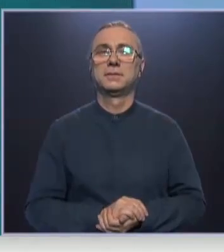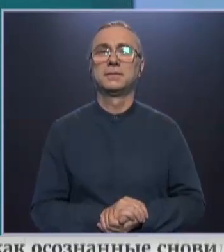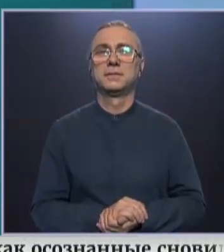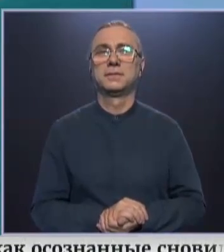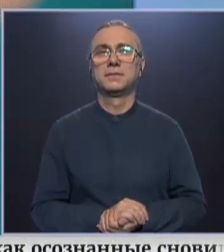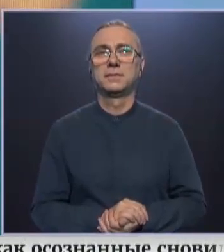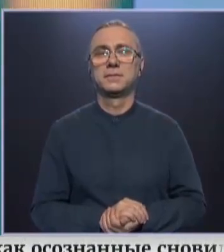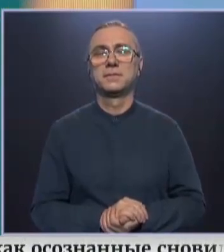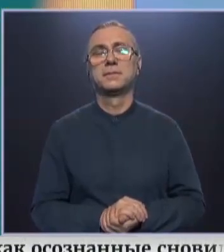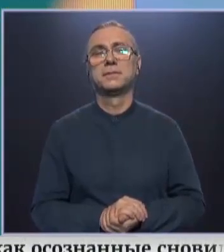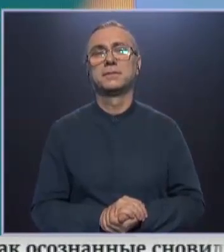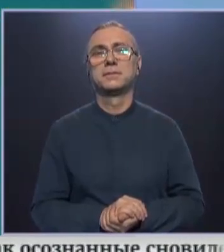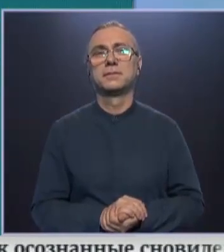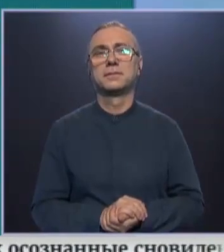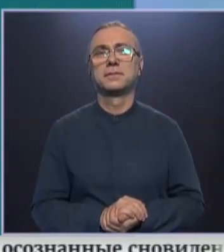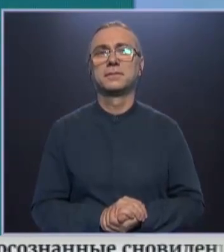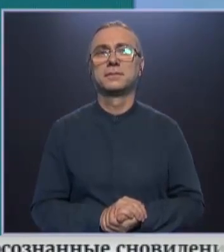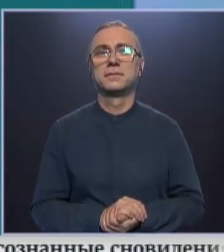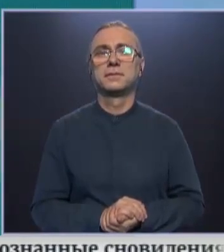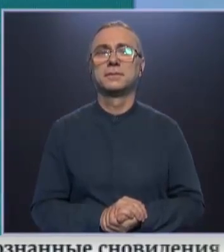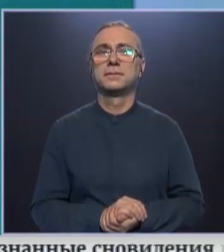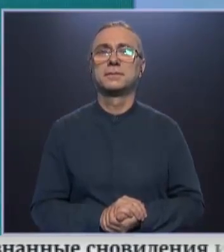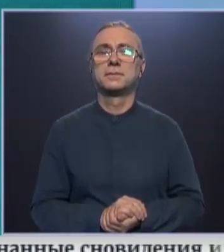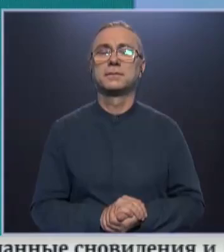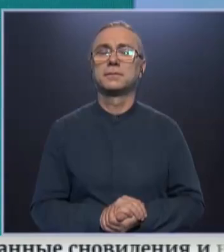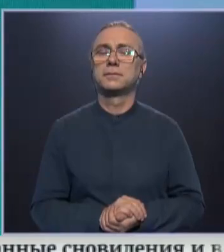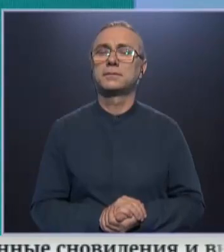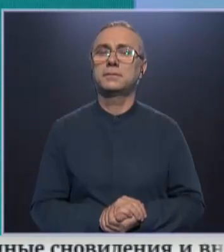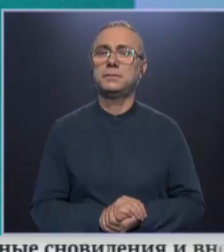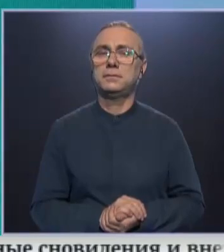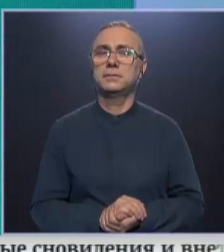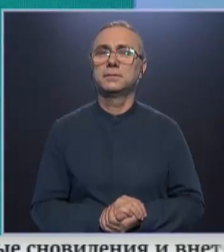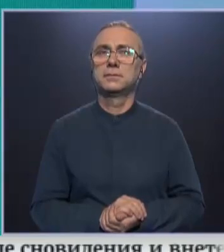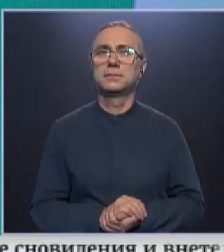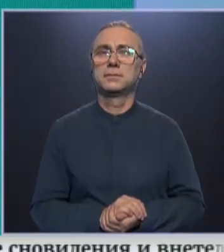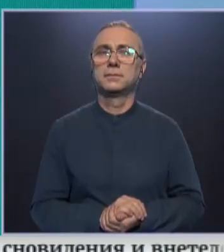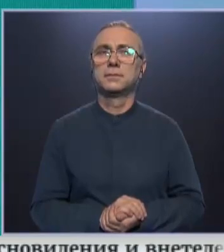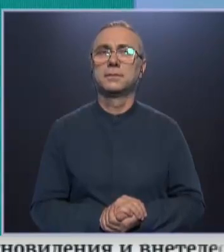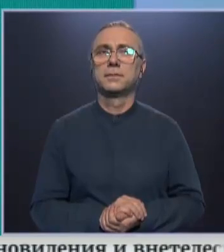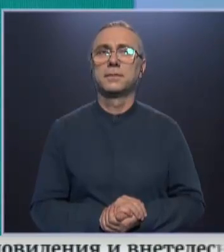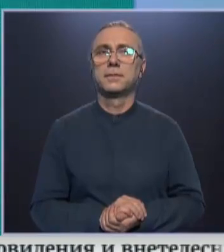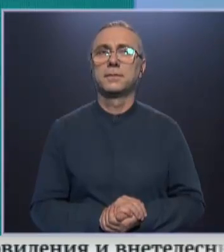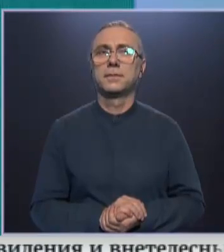даже нечто противоположное говорил он величайший Святой чистейшего сердца человек так в этом греха никакого